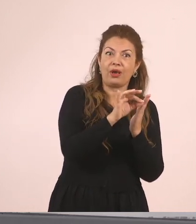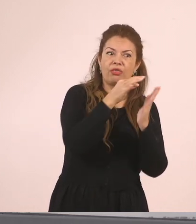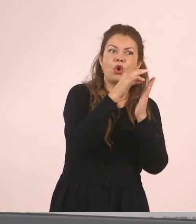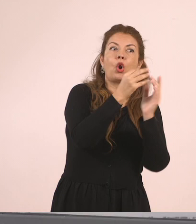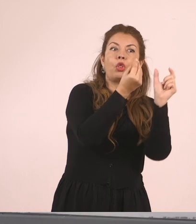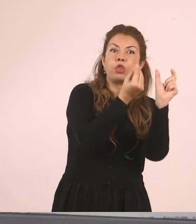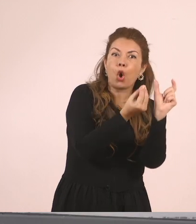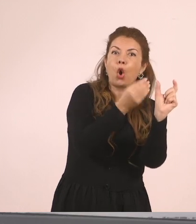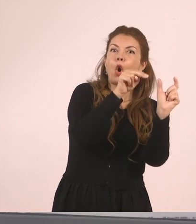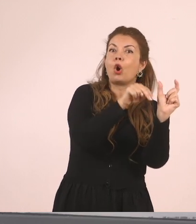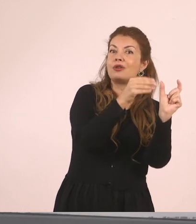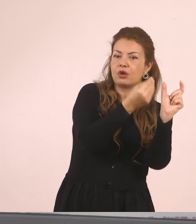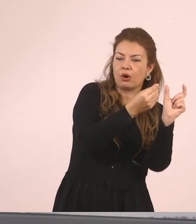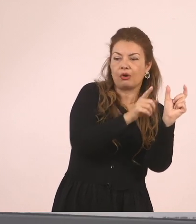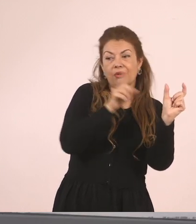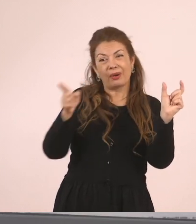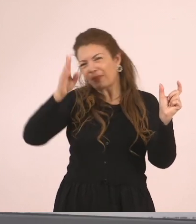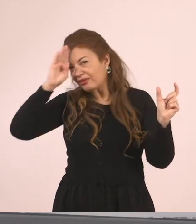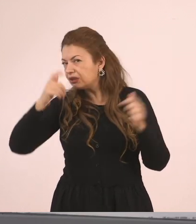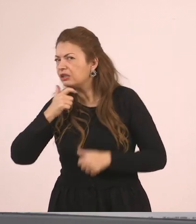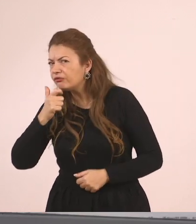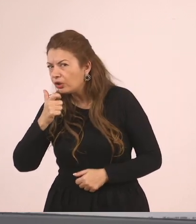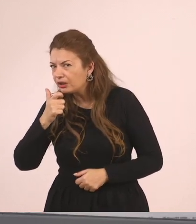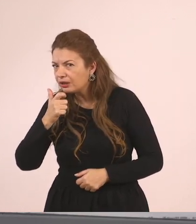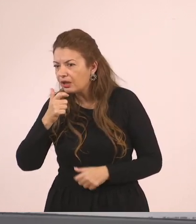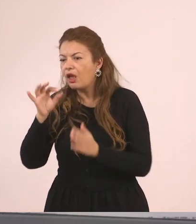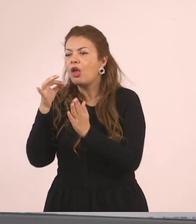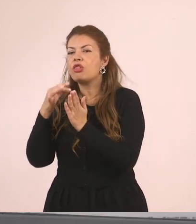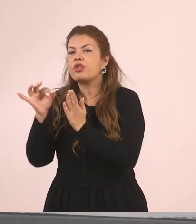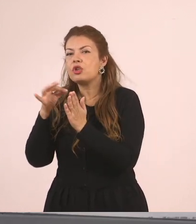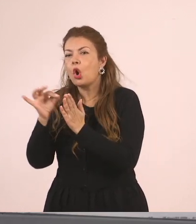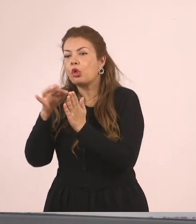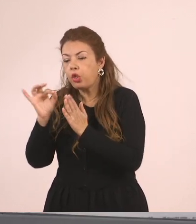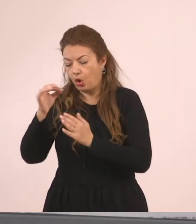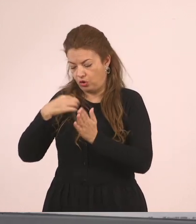Πώς θα γίνει Παθητική Φωνή; Διορθώνομαι. Και πάλι θα έχω ω.